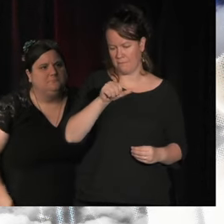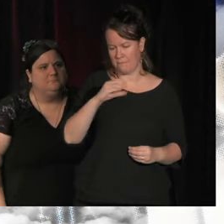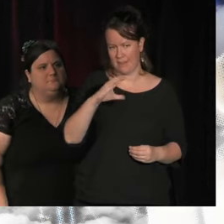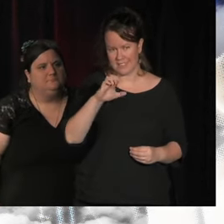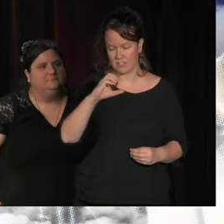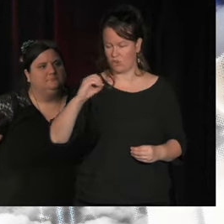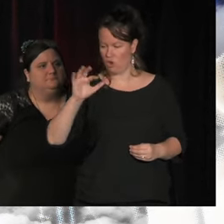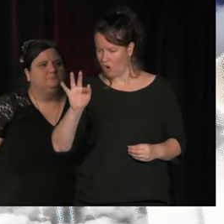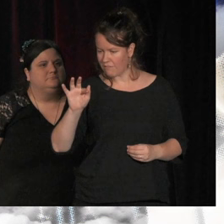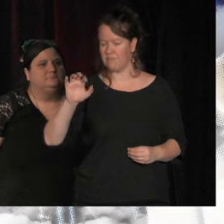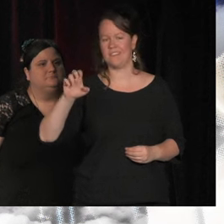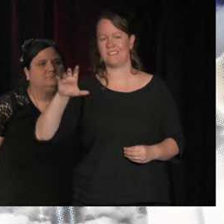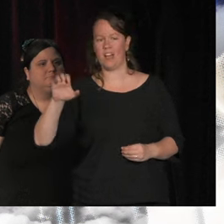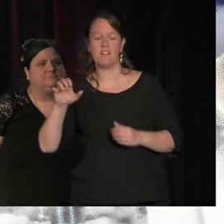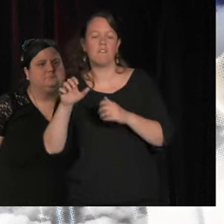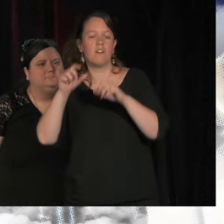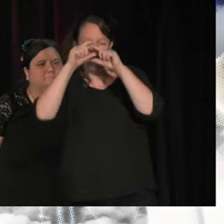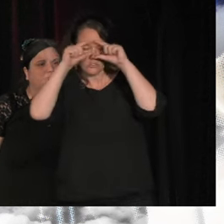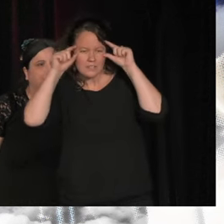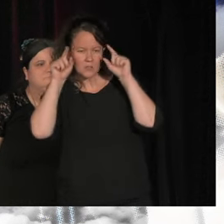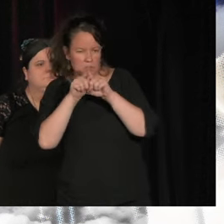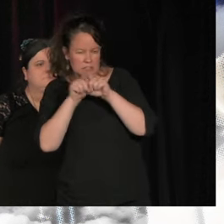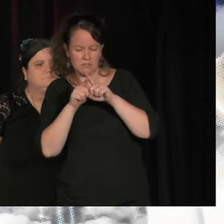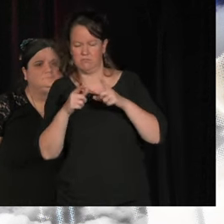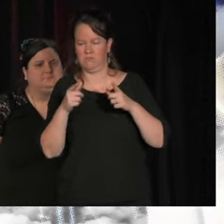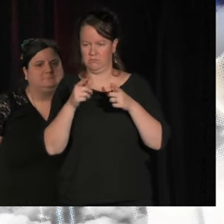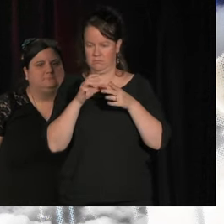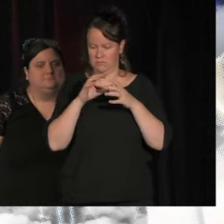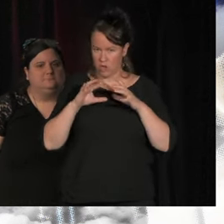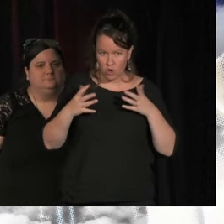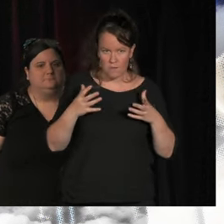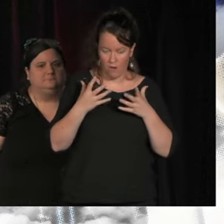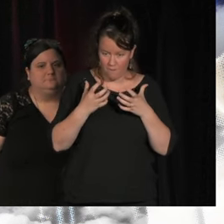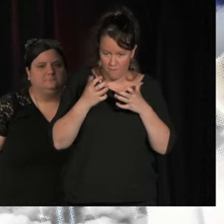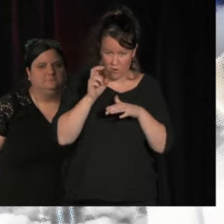avec Counter Strike, qui sont encore en activité. Et comment on passe à des nouvelles versions ? Comment on continue de ne pas perdre les gens ?